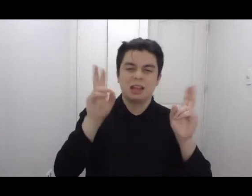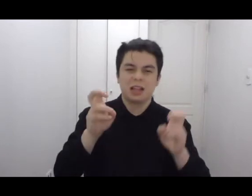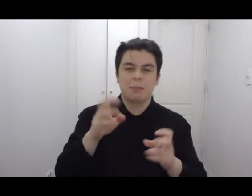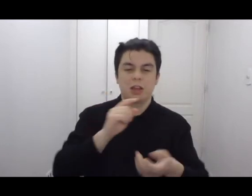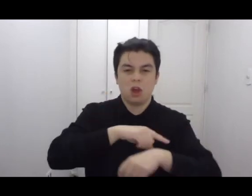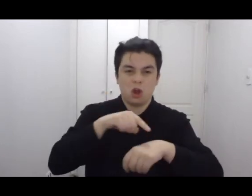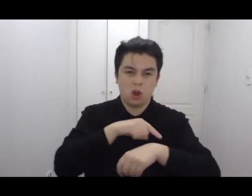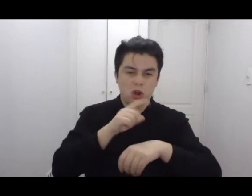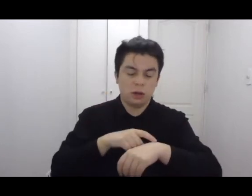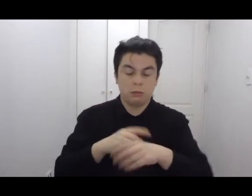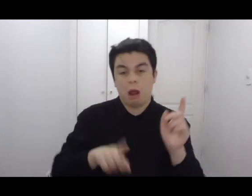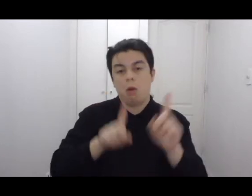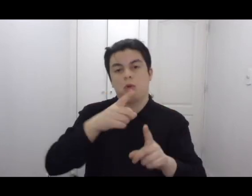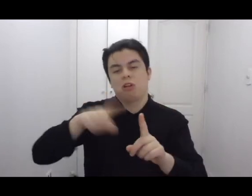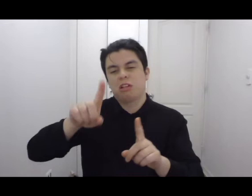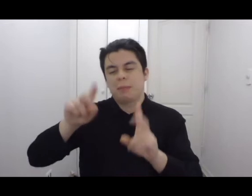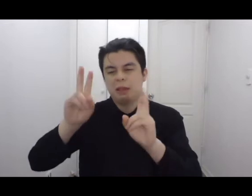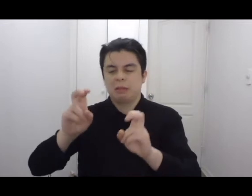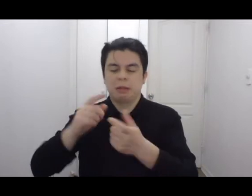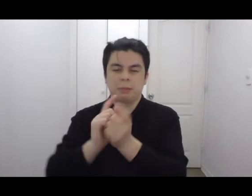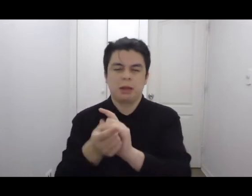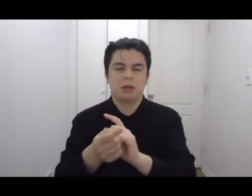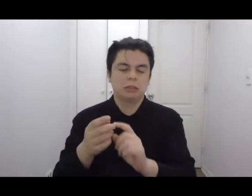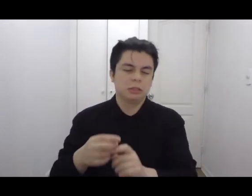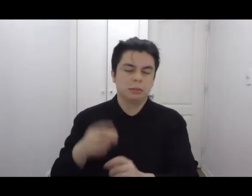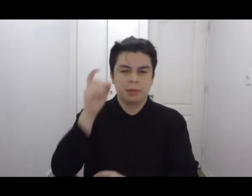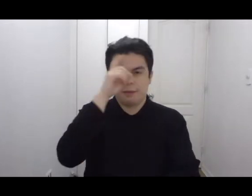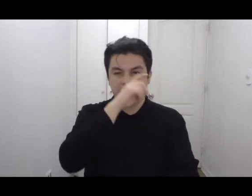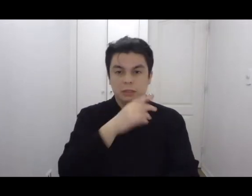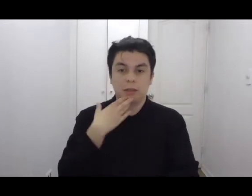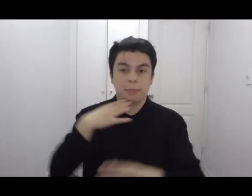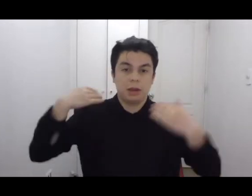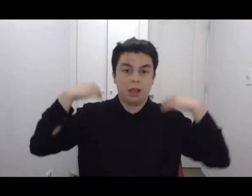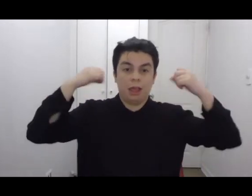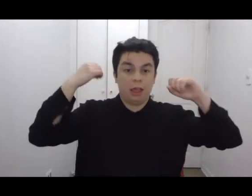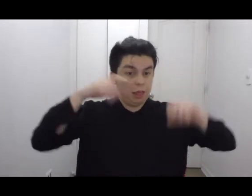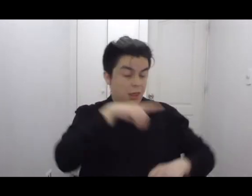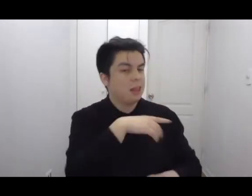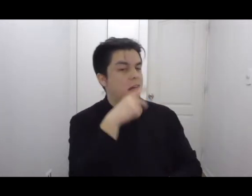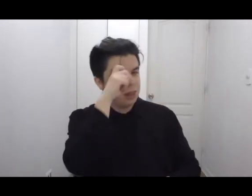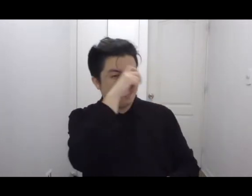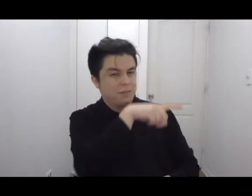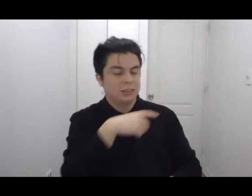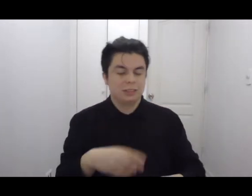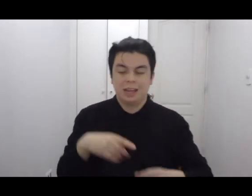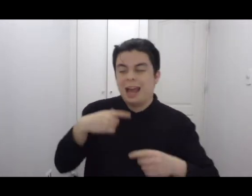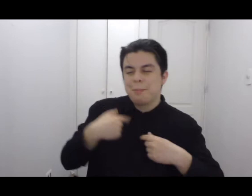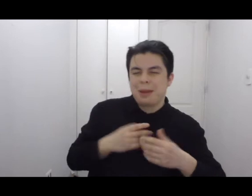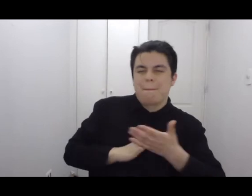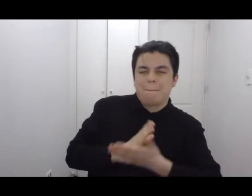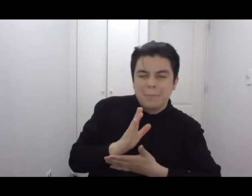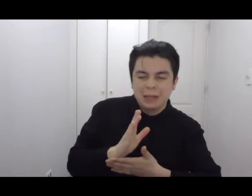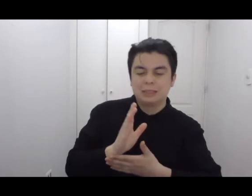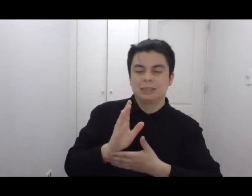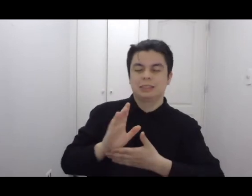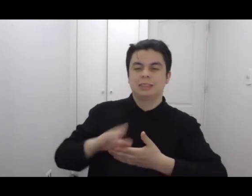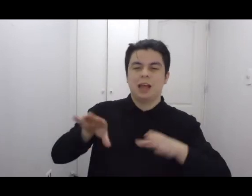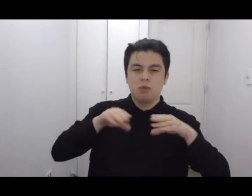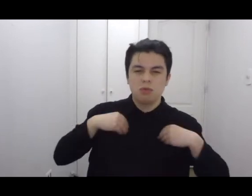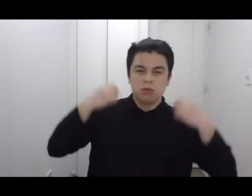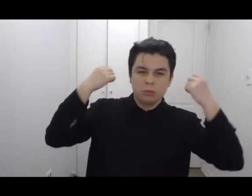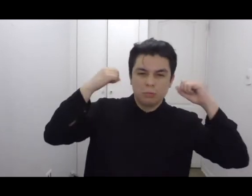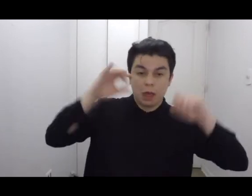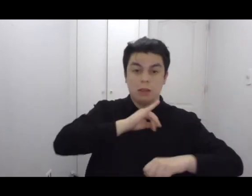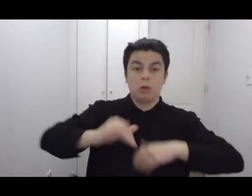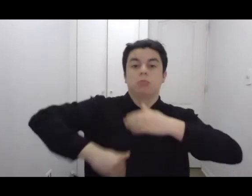a mí mas me costó obviamente pero es súper bueno y hacer de ejercicio, me costó empezar